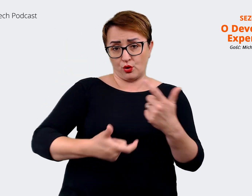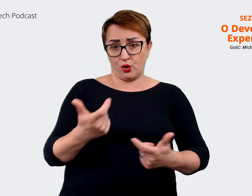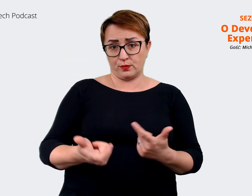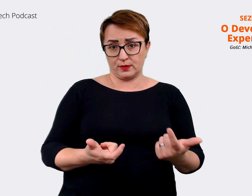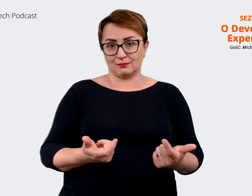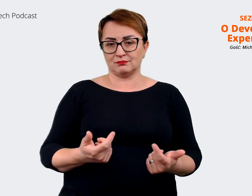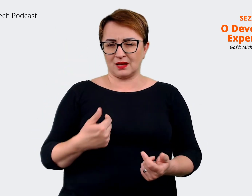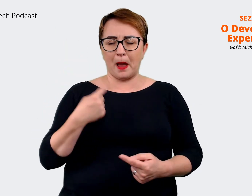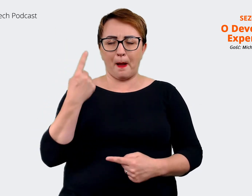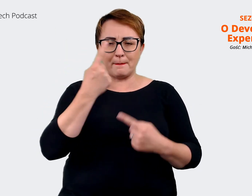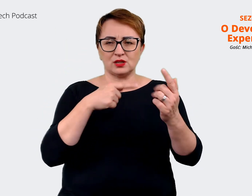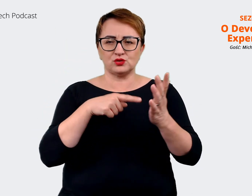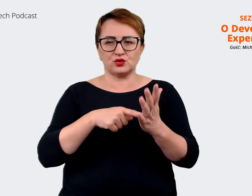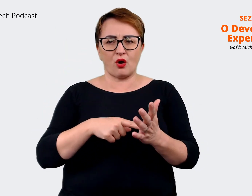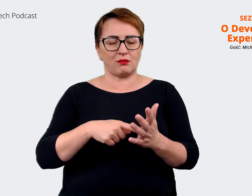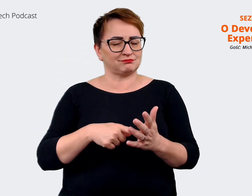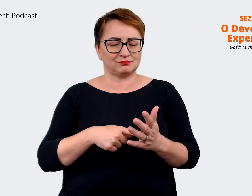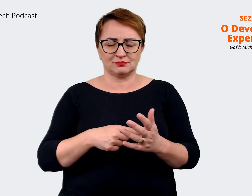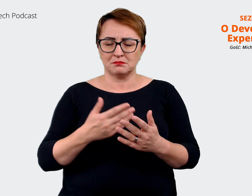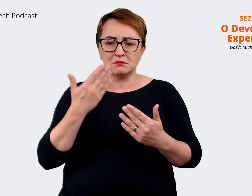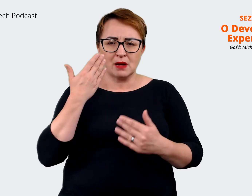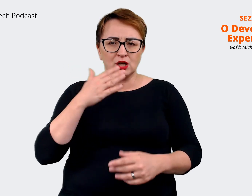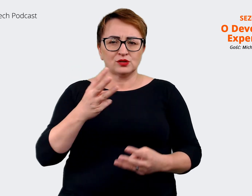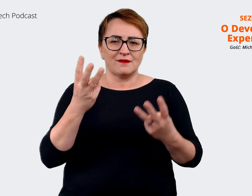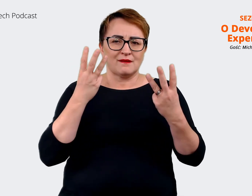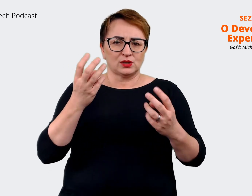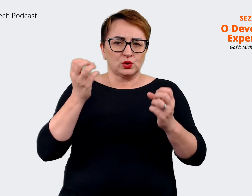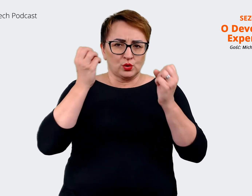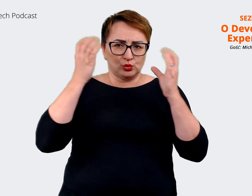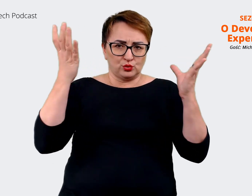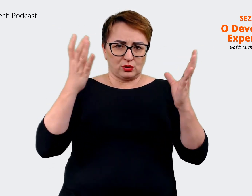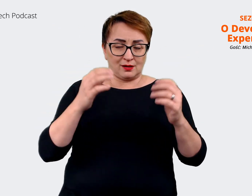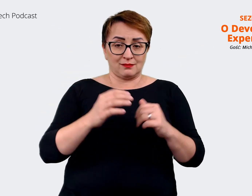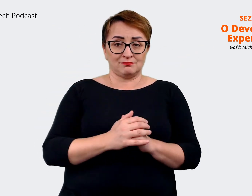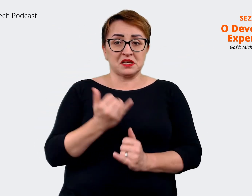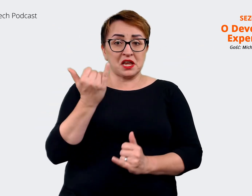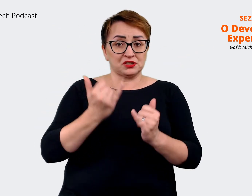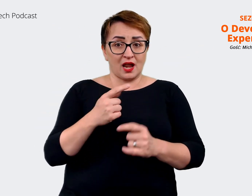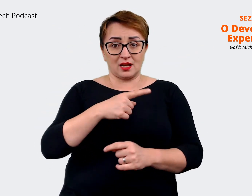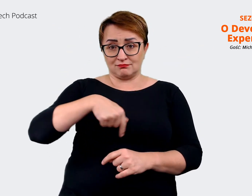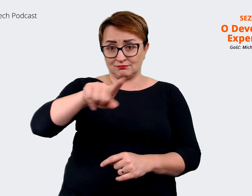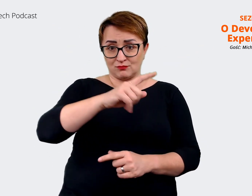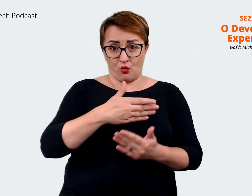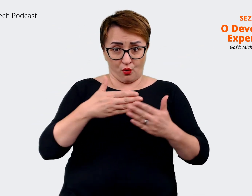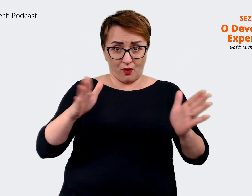takich wyznaczników ważnych kultury, jeżeli jest ta otwartość i ludzie nie boją się mówić